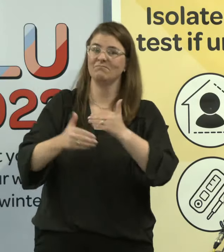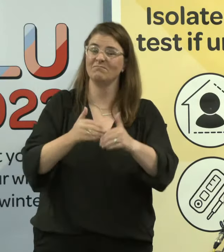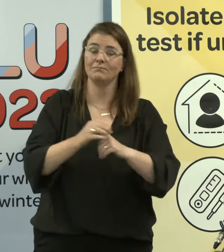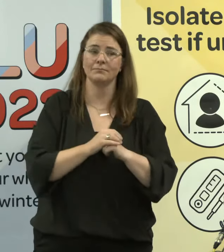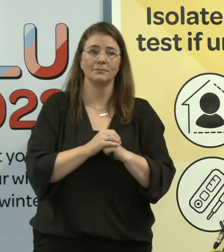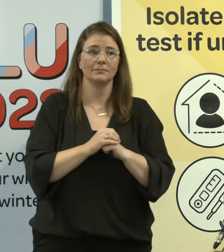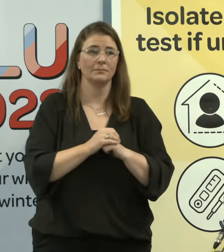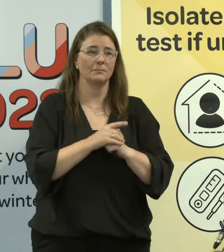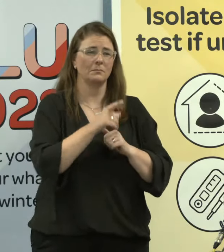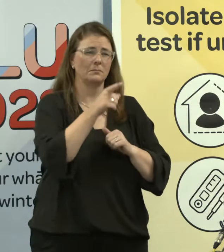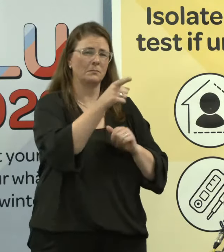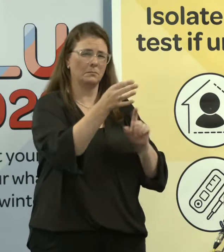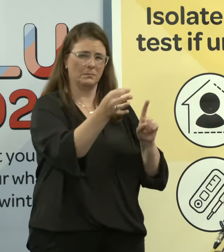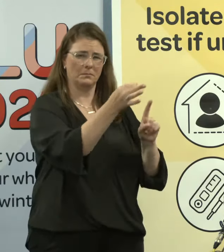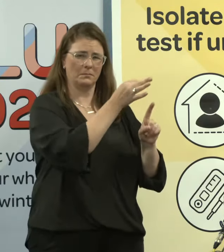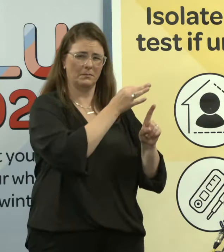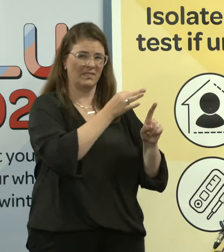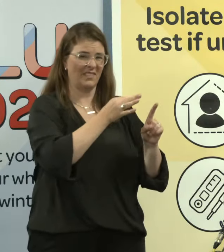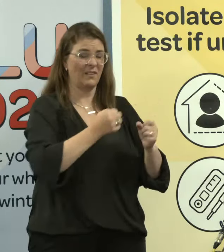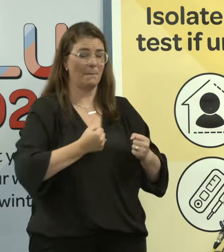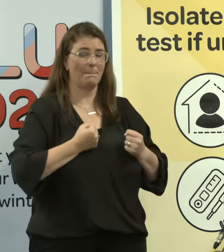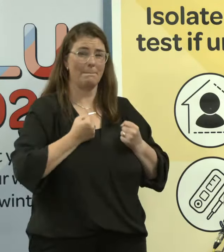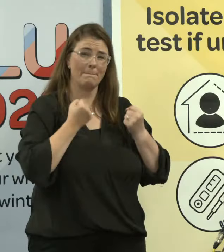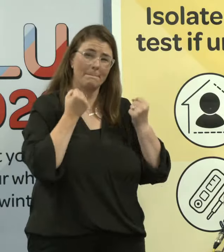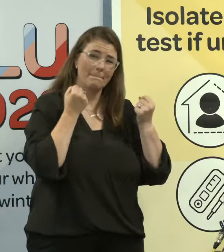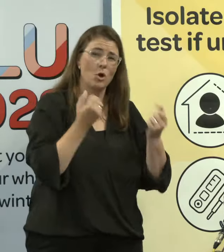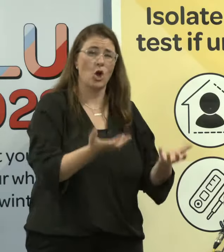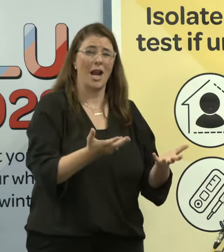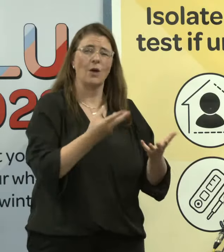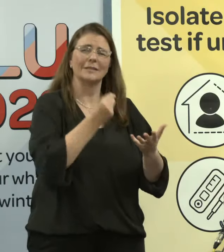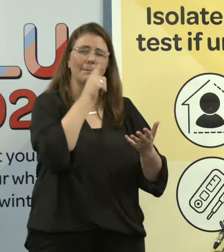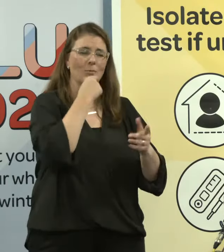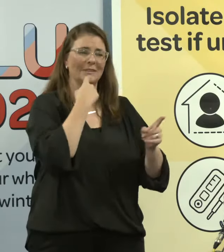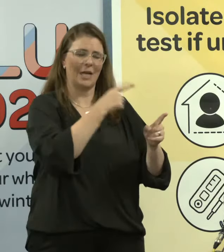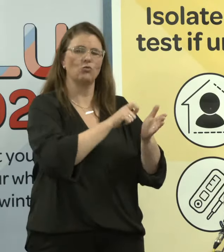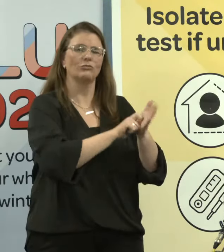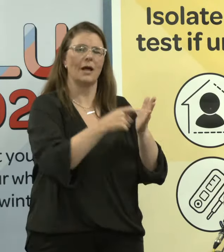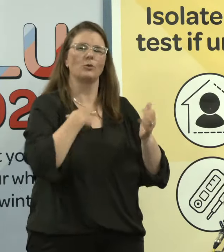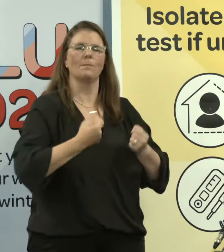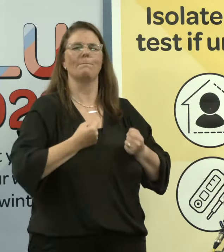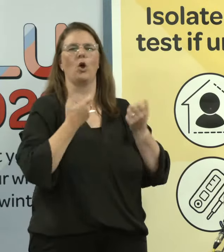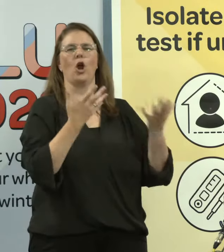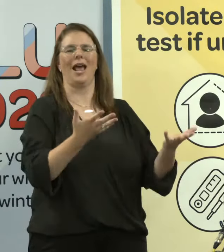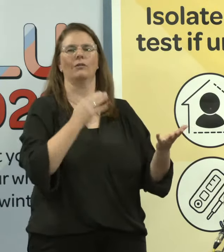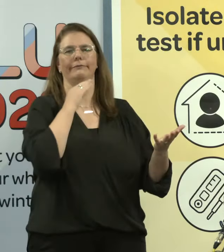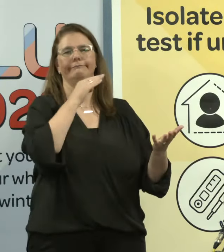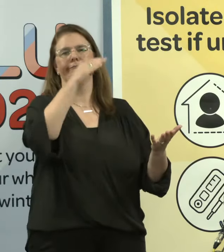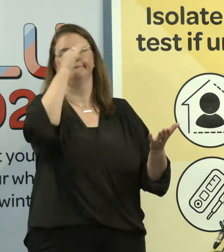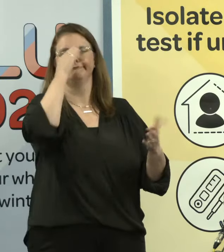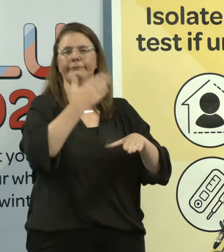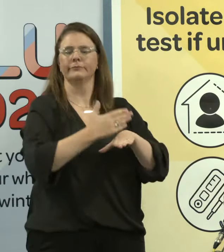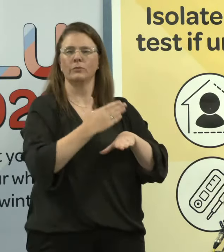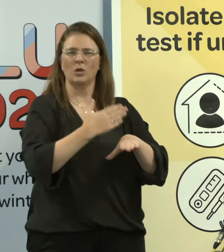maatau ratonga hauora me te maimoatanga nga ratonga e kawe ana i taua kawenga. No reira mo au, he wa pai tera mo au ki te